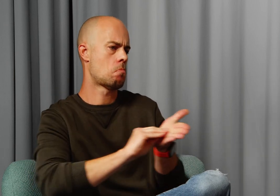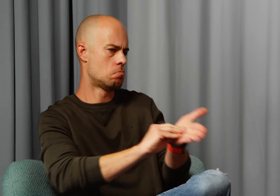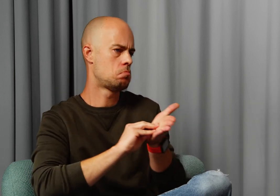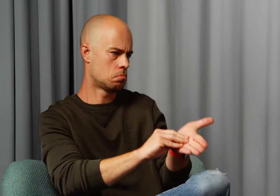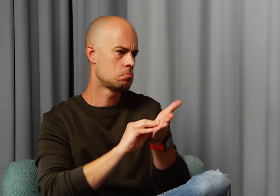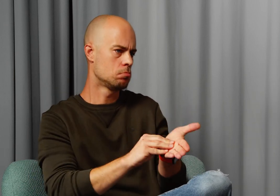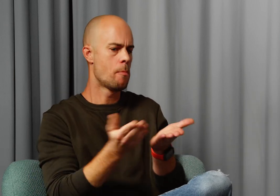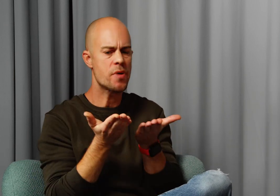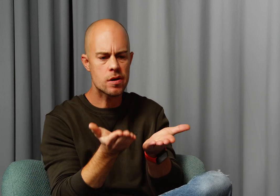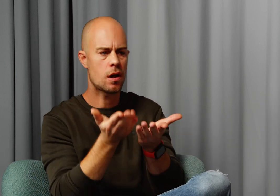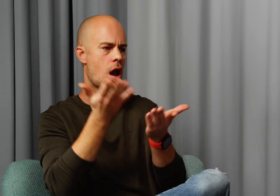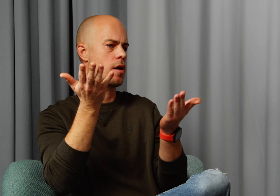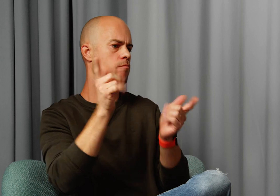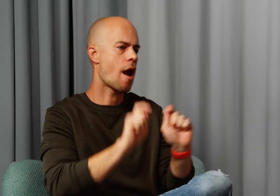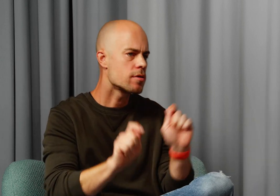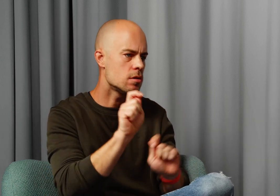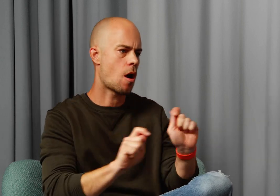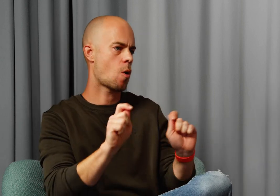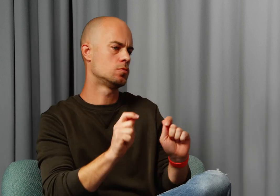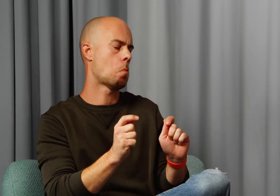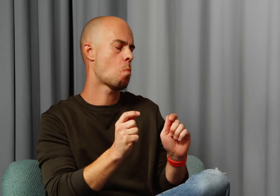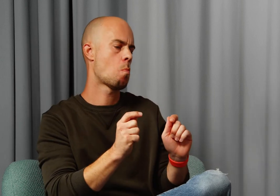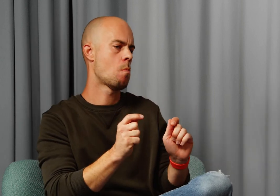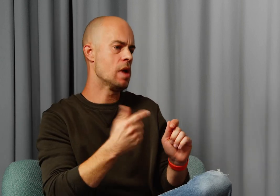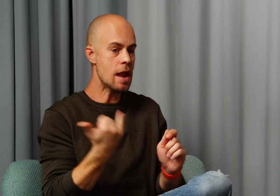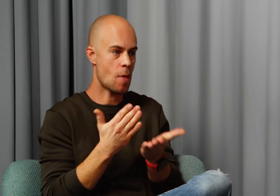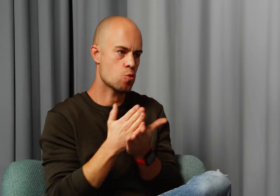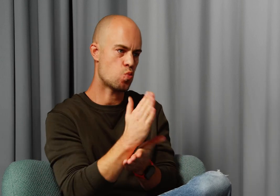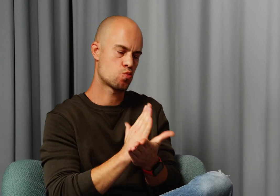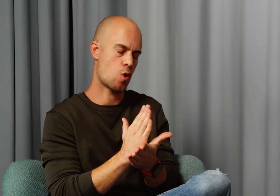dann reicht einfach die schriftliche Kommunikation beim Bäcker oder beim Einkaufen.